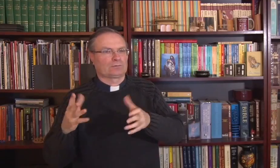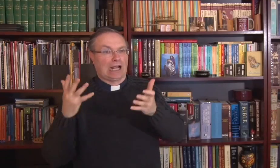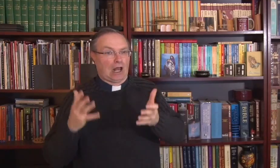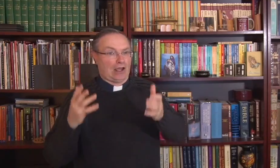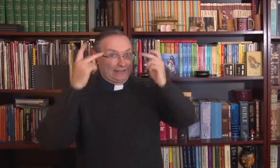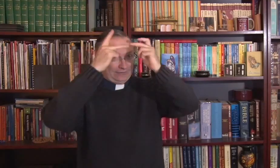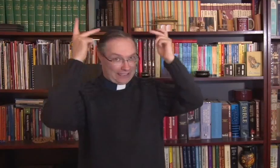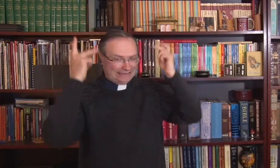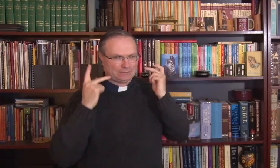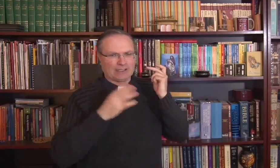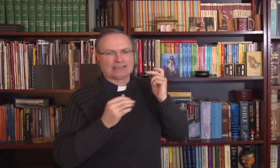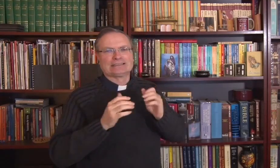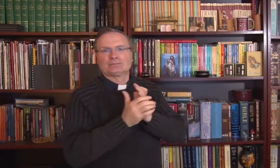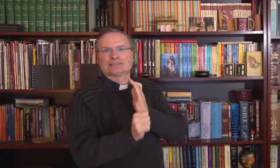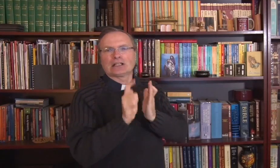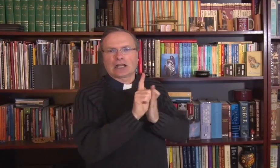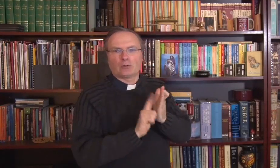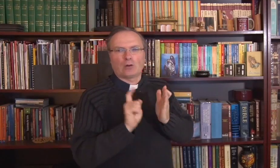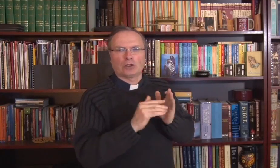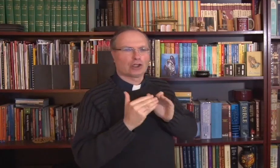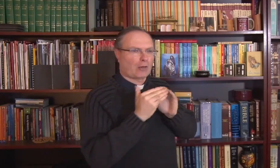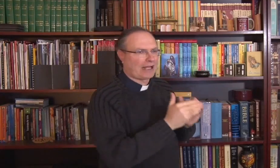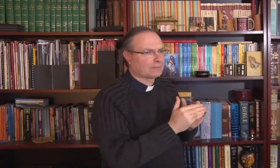Alors les pharisiens et les spécialistes de la loi lui demandèrent: